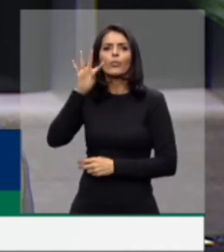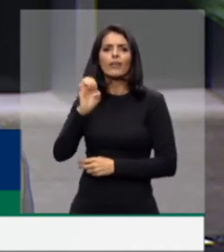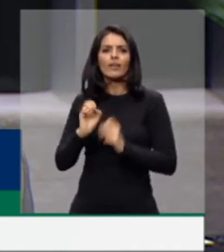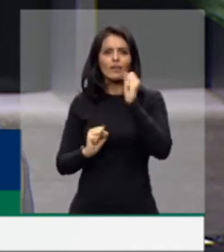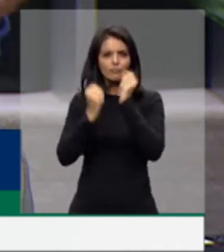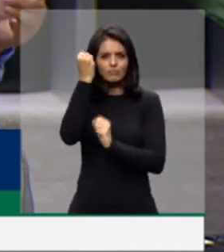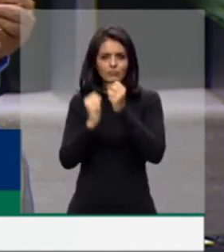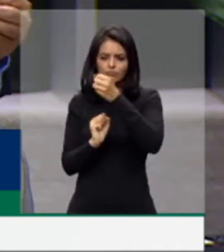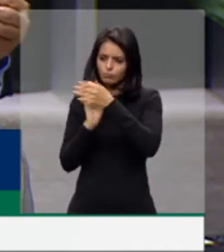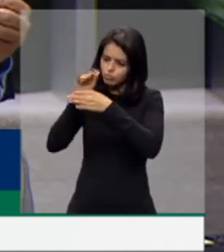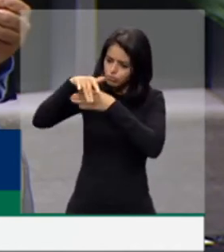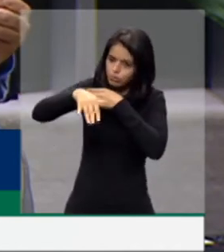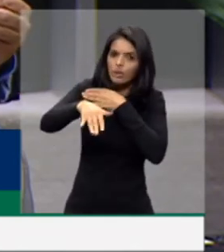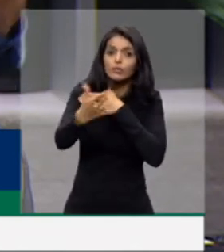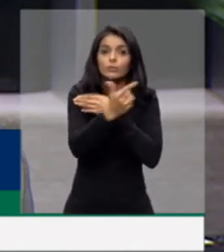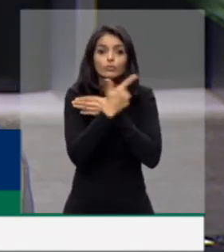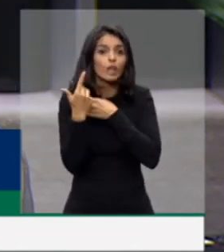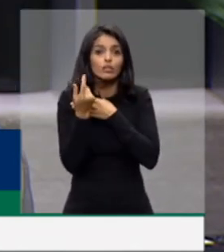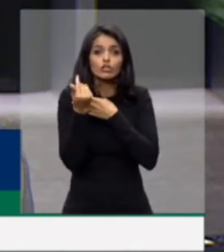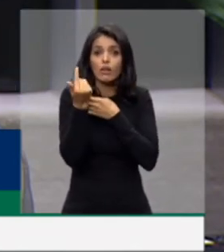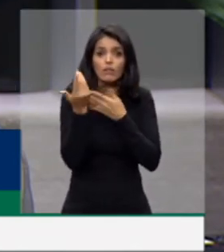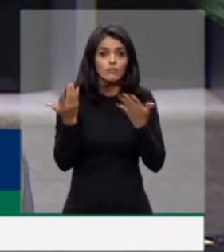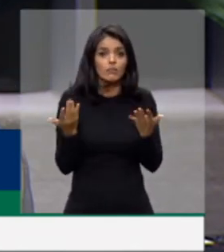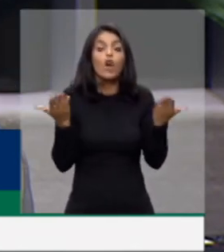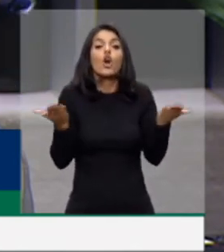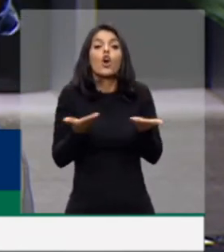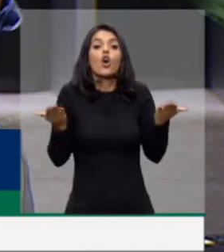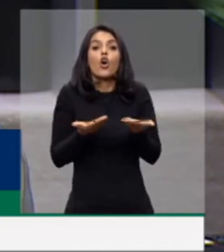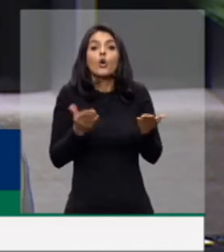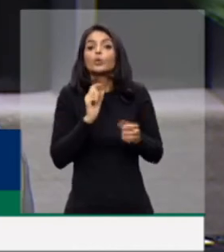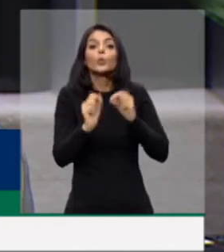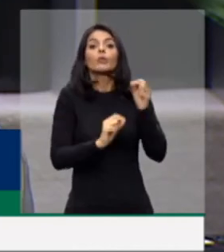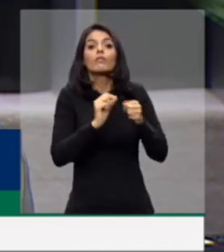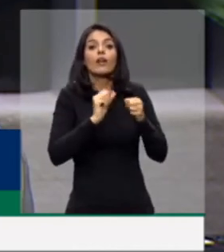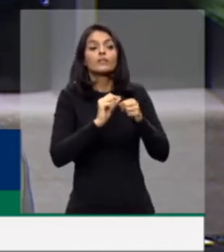INCAPACIDADE, POR EXEMPLO DE CONSTRUIR UMA USINA DE BELO MONTE, NÃO TEM CAPACIDADE DE